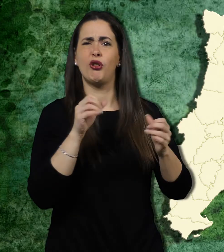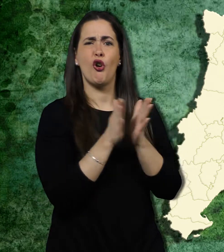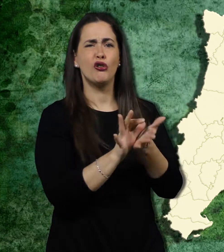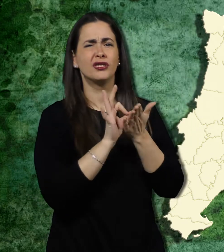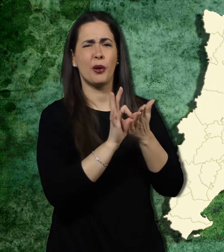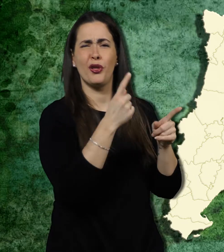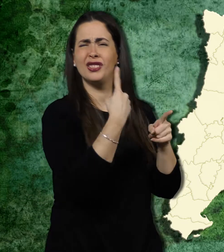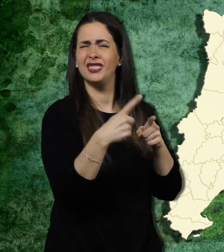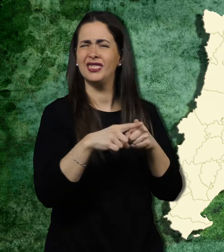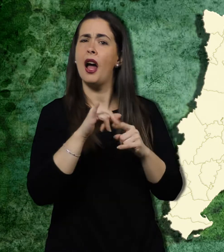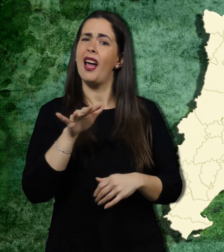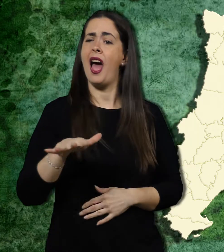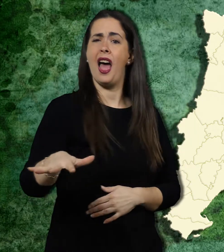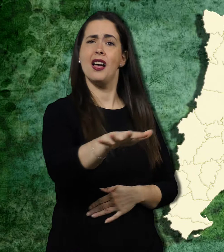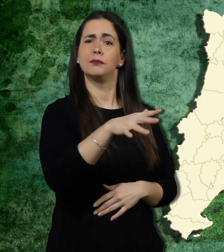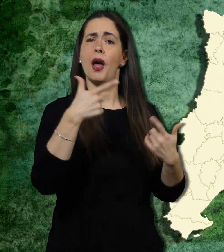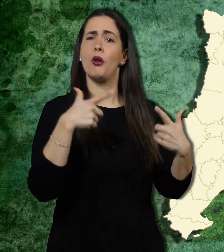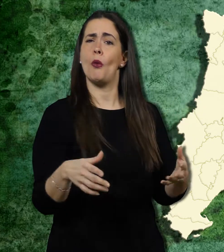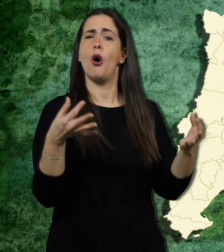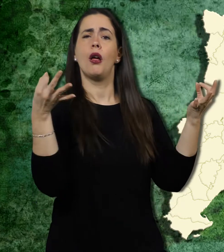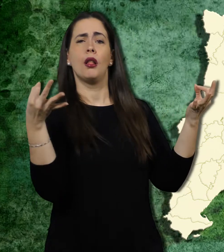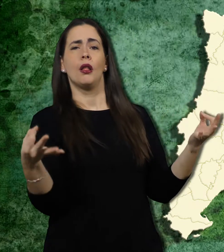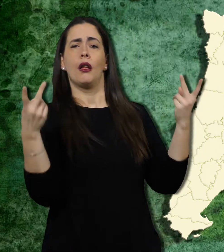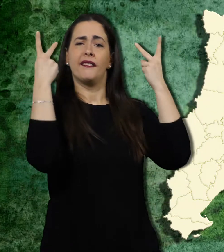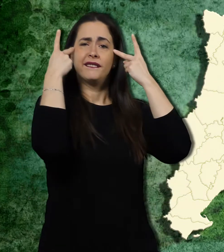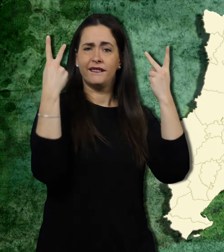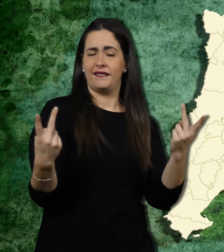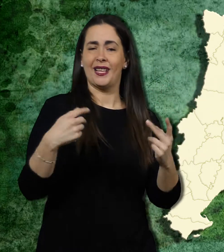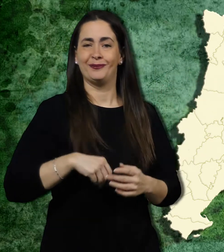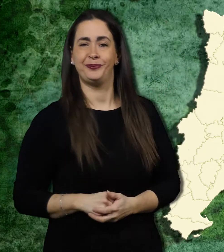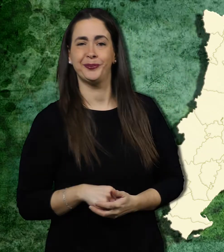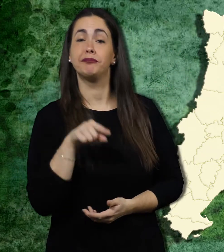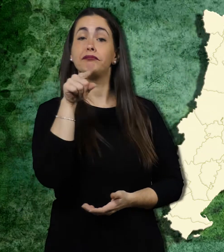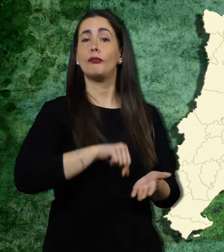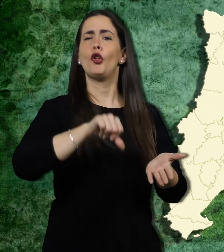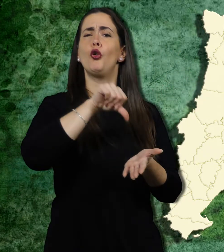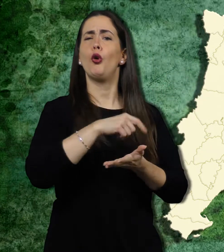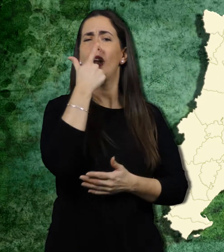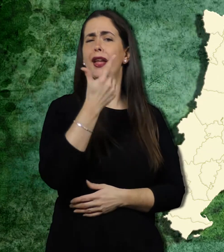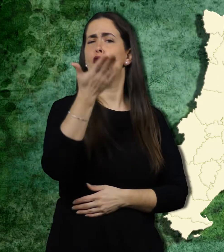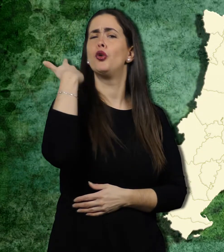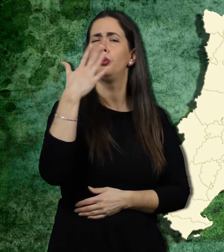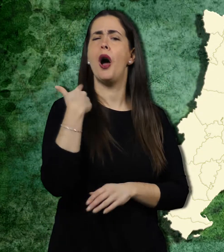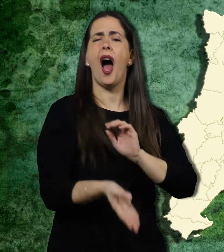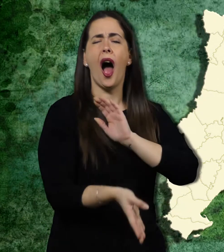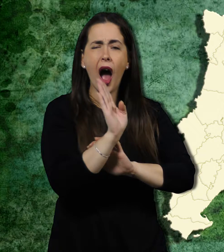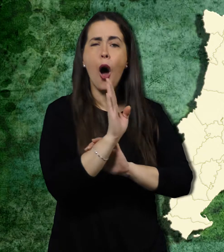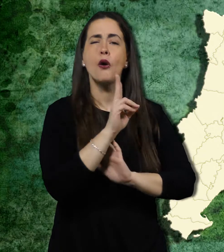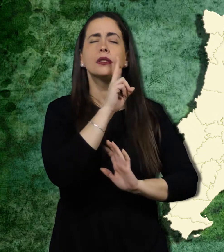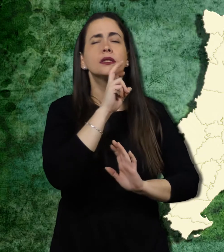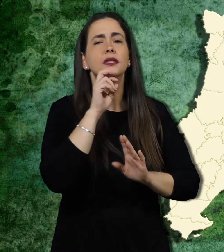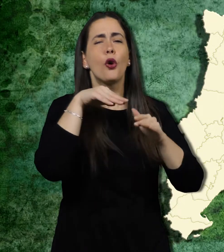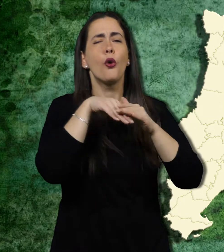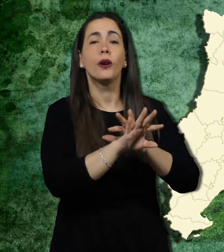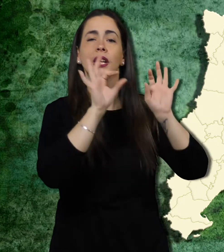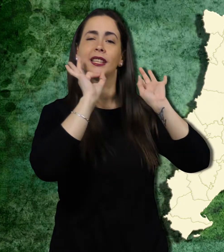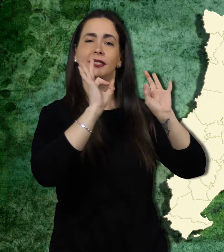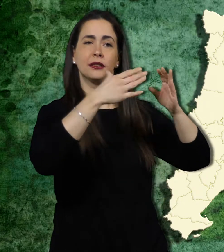i activa amb serveis i espais de calma. El nucli antic conserva moltes de les antigues façanes